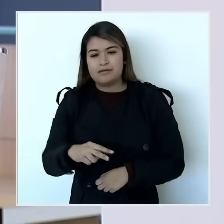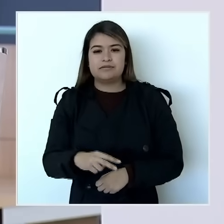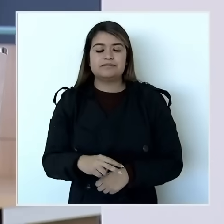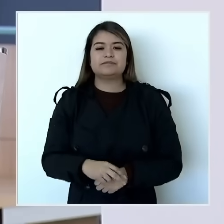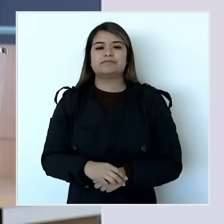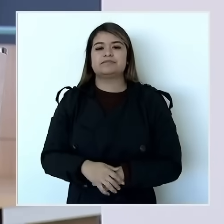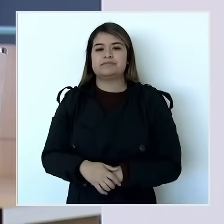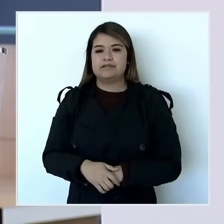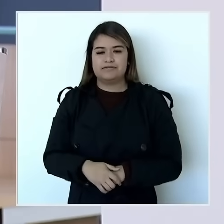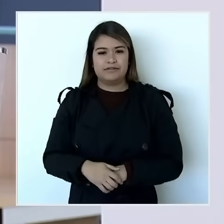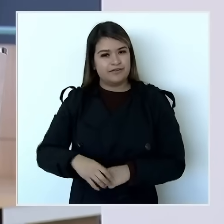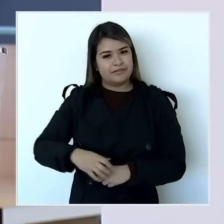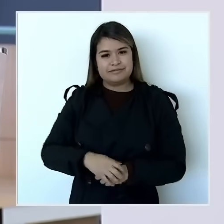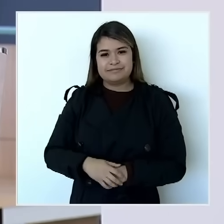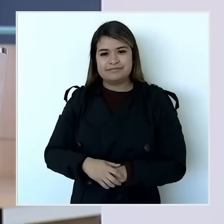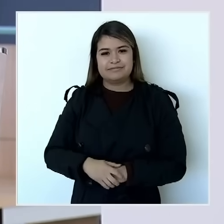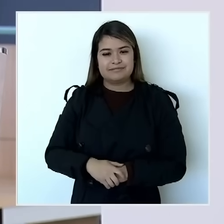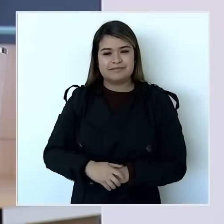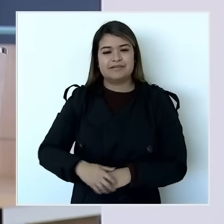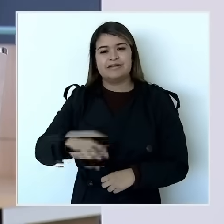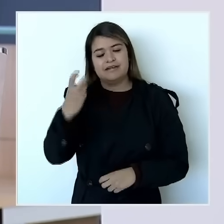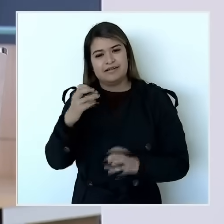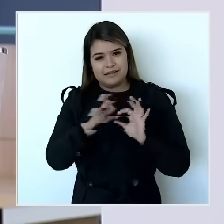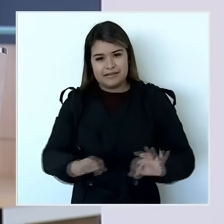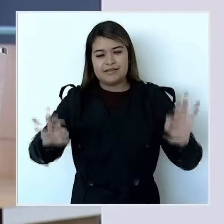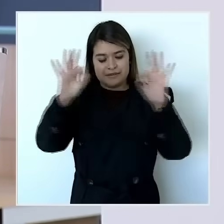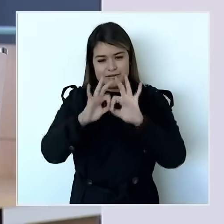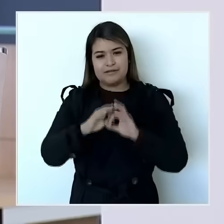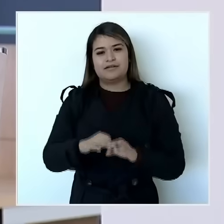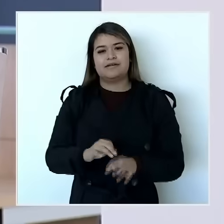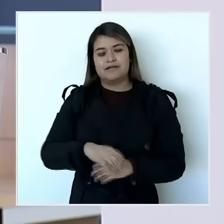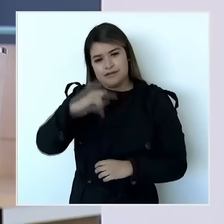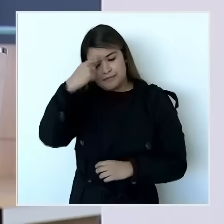por la presidenta Claudia Shemban, quien ha apostado por fortalecer las instituciones,